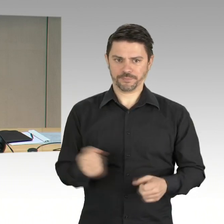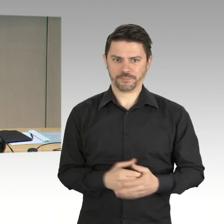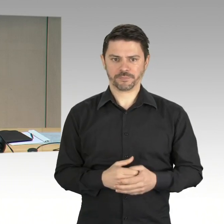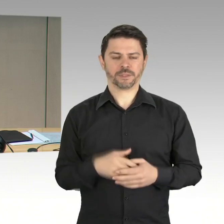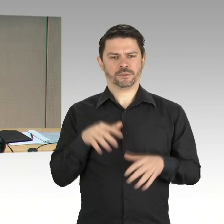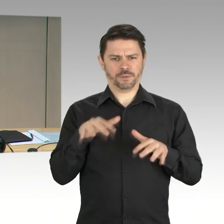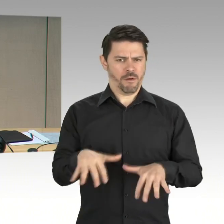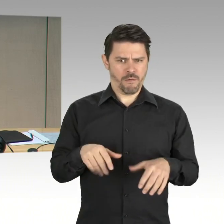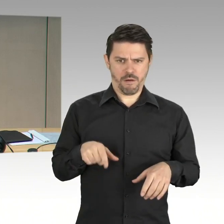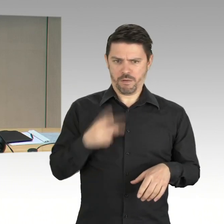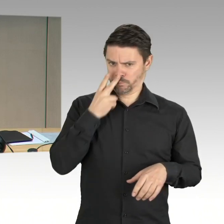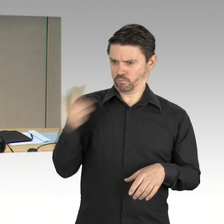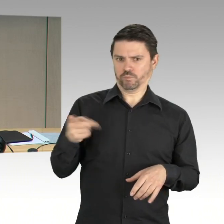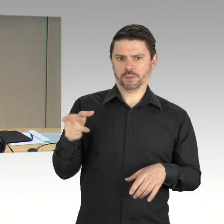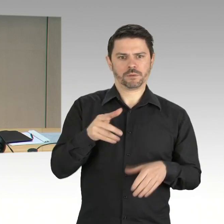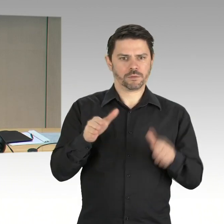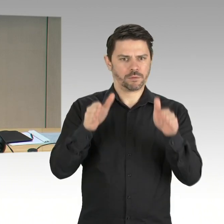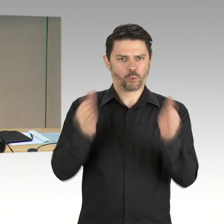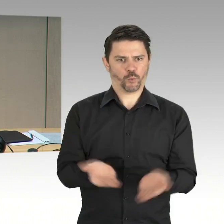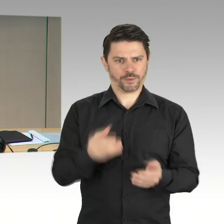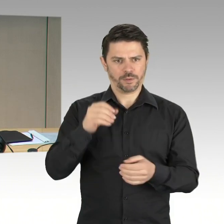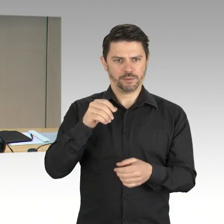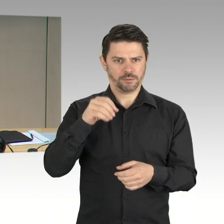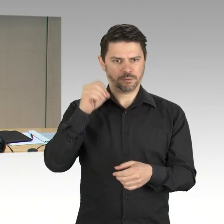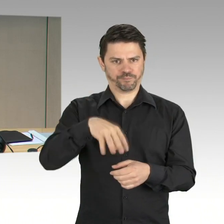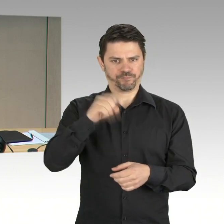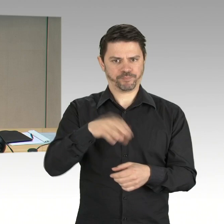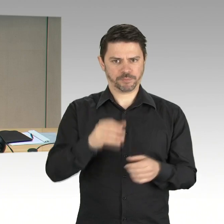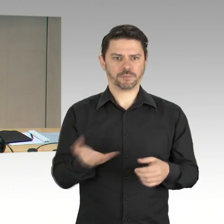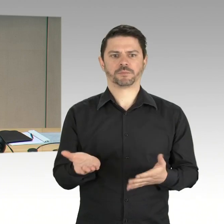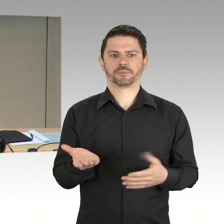sowie für die nicht benötigten restlichen Karten und Umschläge.